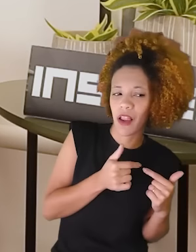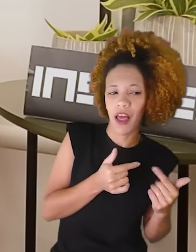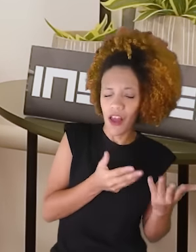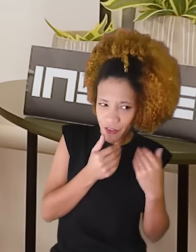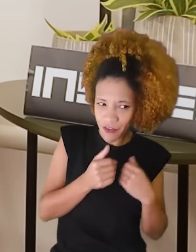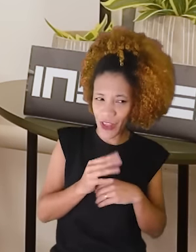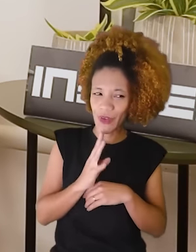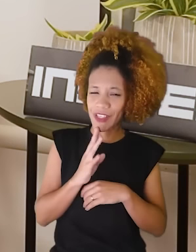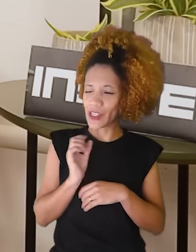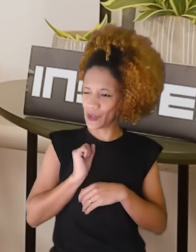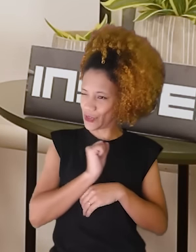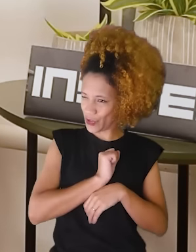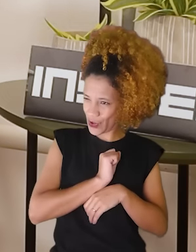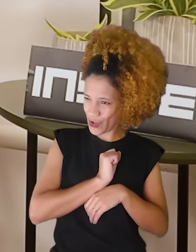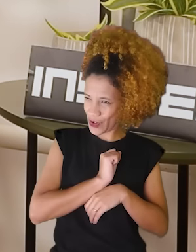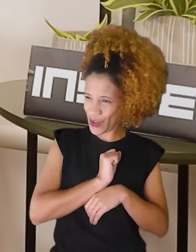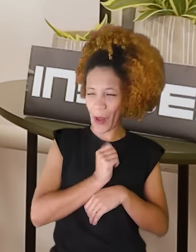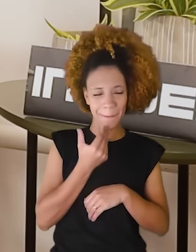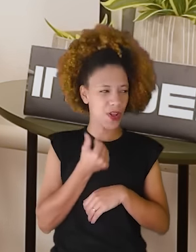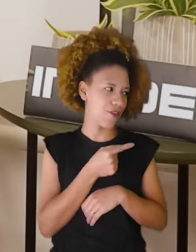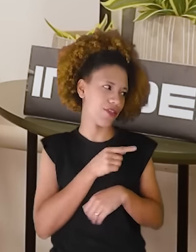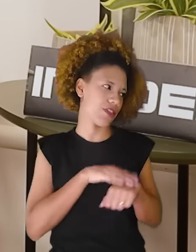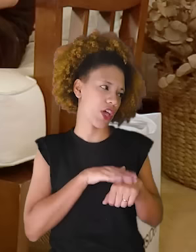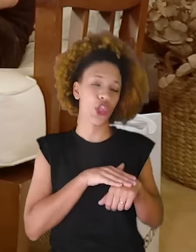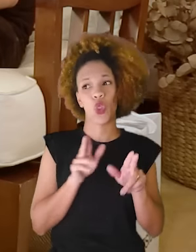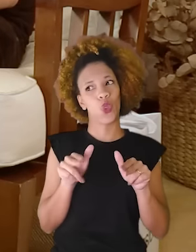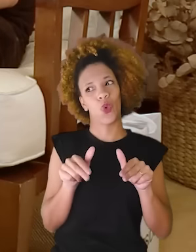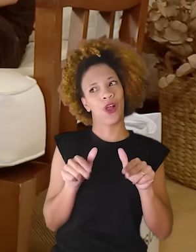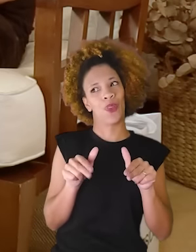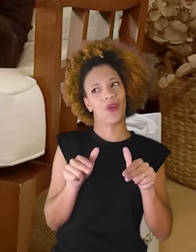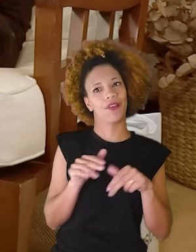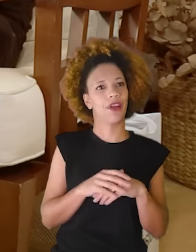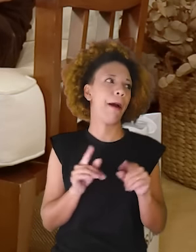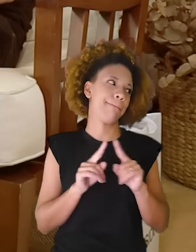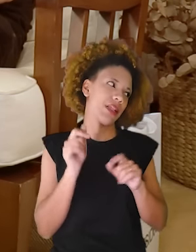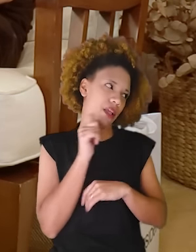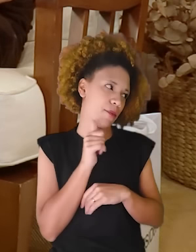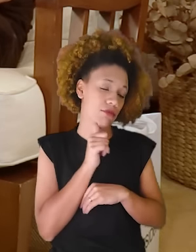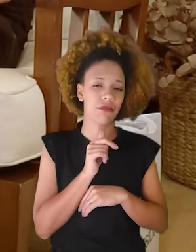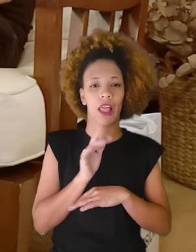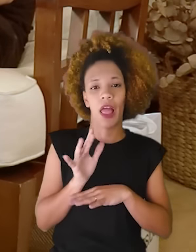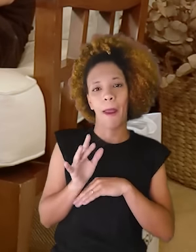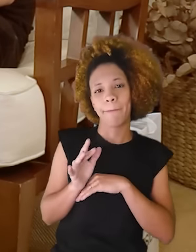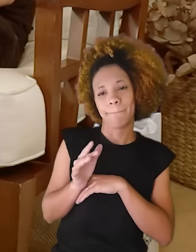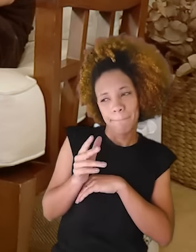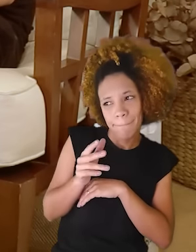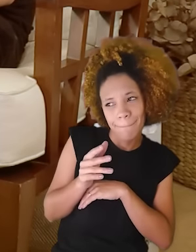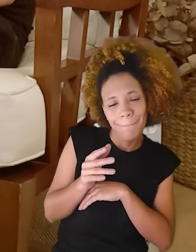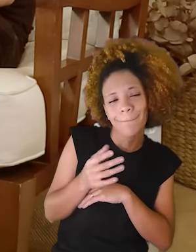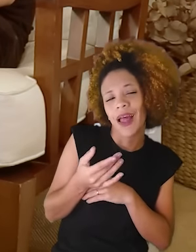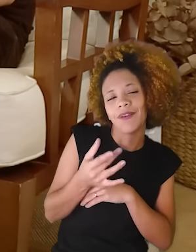conhecer seu sogro essa do sogro é a melhor que tem não nunca fiz já fiz pessoalmente tipo assim